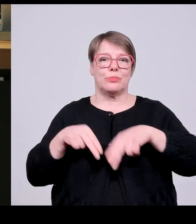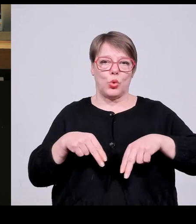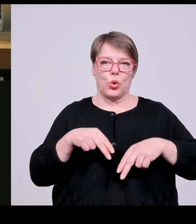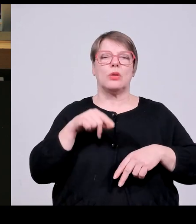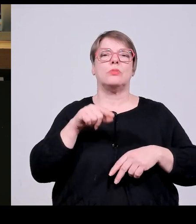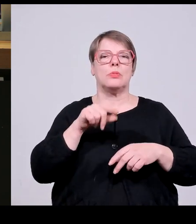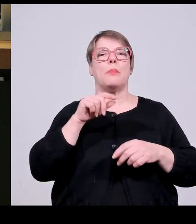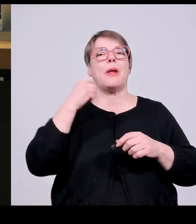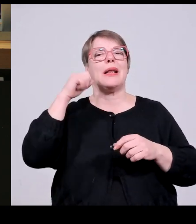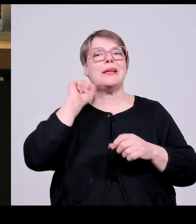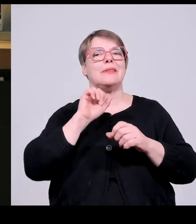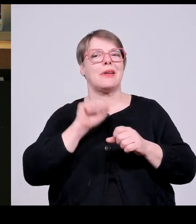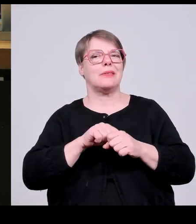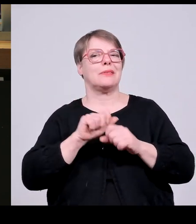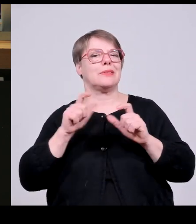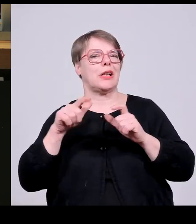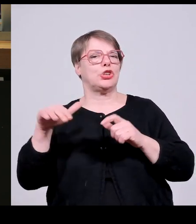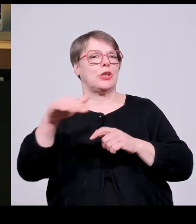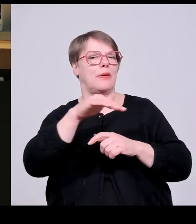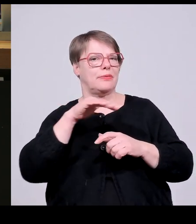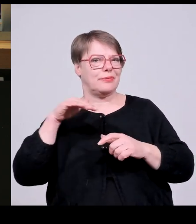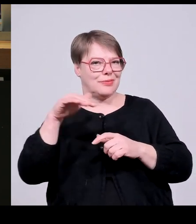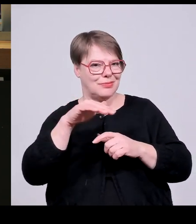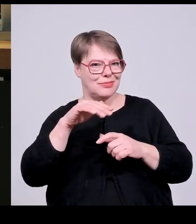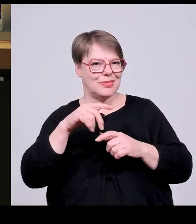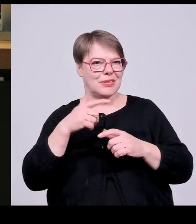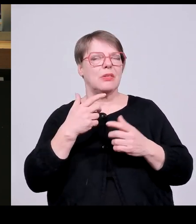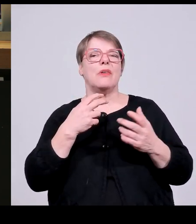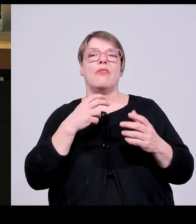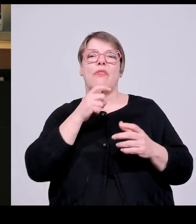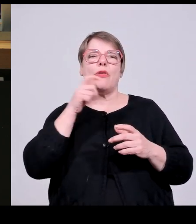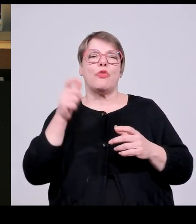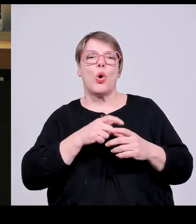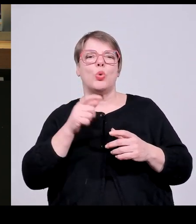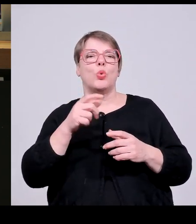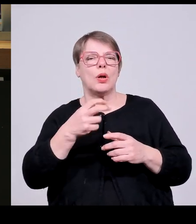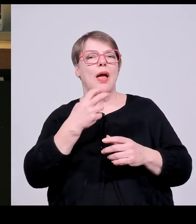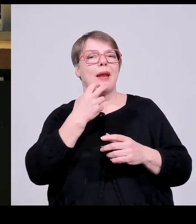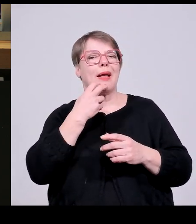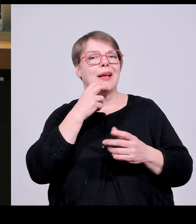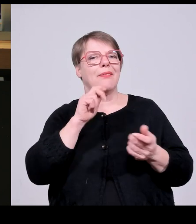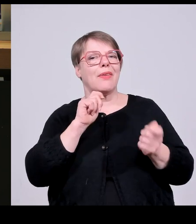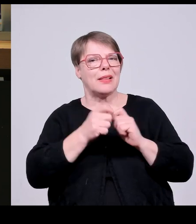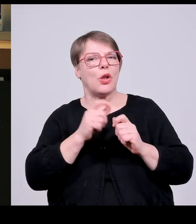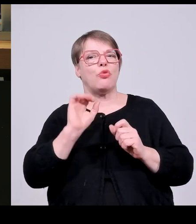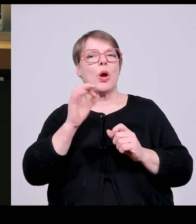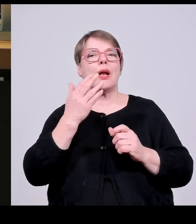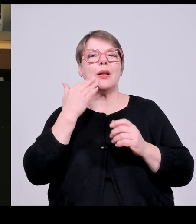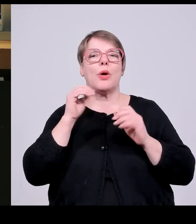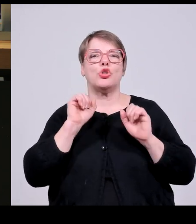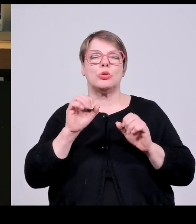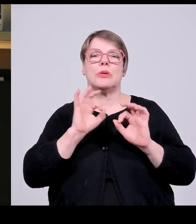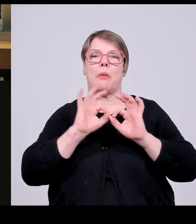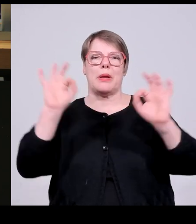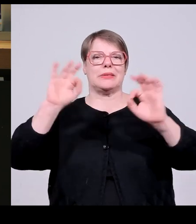Leuchtturm Standort erneuerbaren Energien und des Klimaschutzes zu entwickeln und Berlin so schnell wie möglich, die man neutral auszurichten.